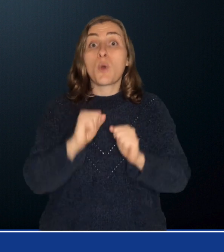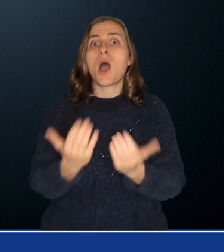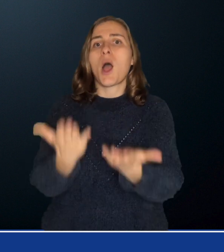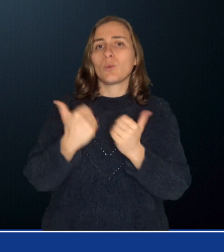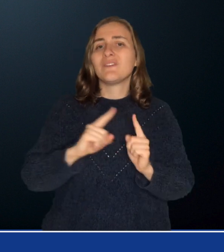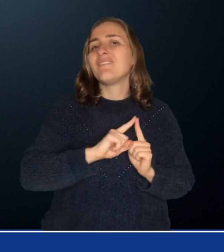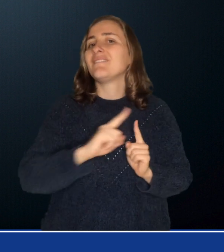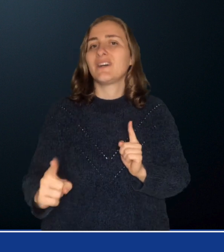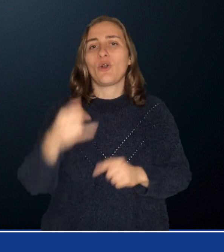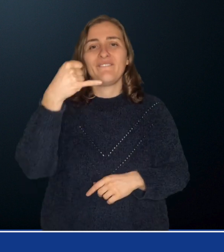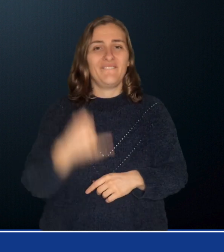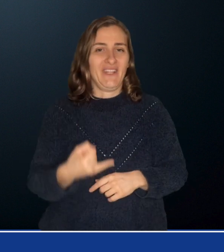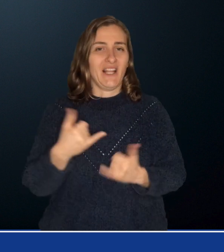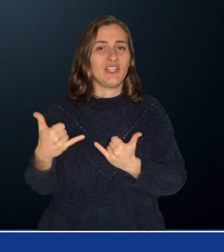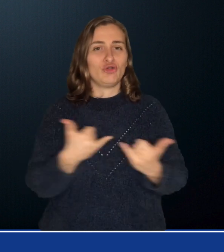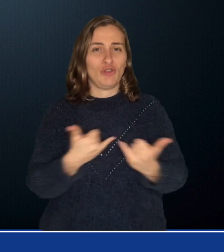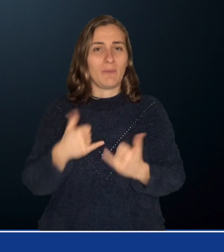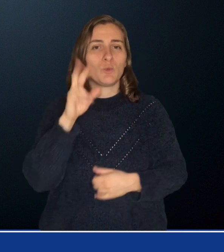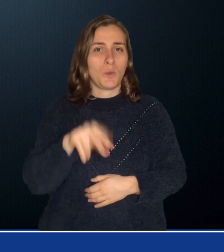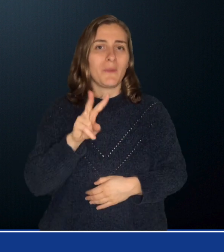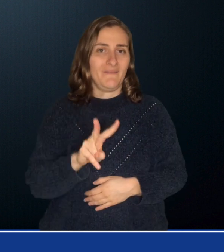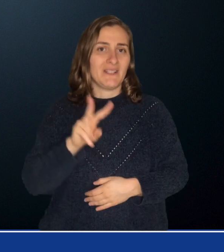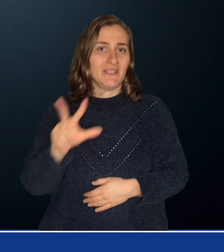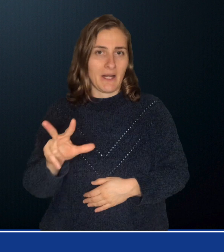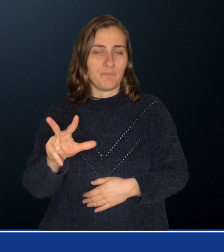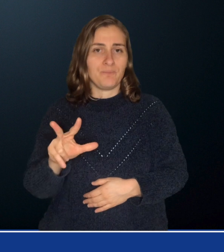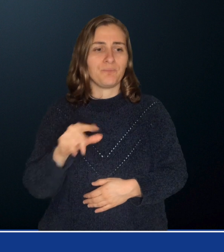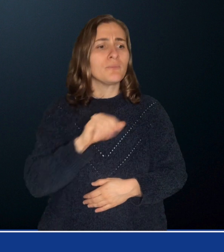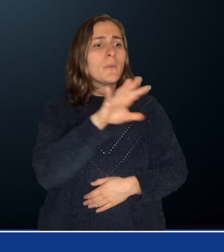L'acquisto dovrò essere effettuato entro dicembre del 2023.